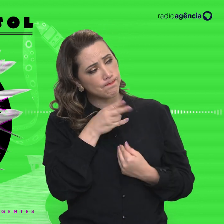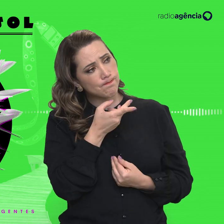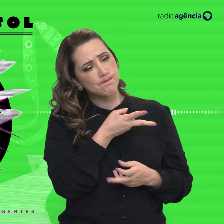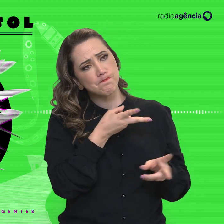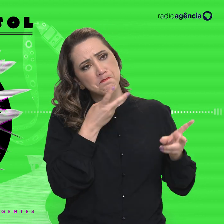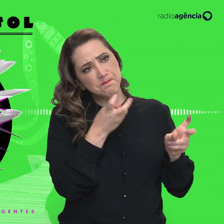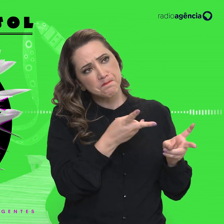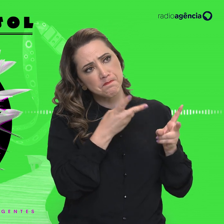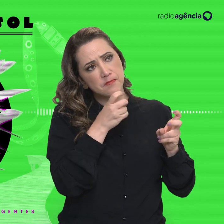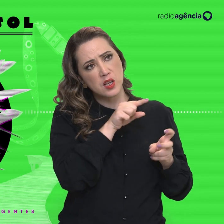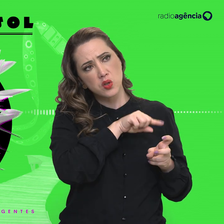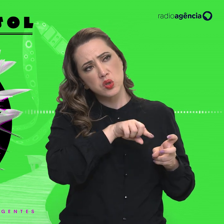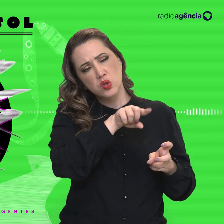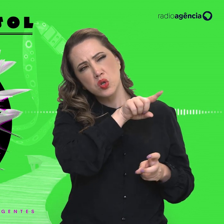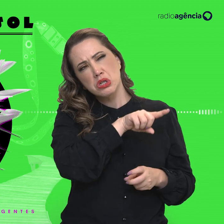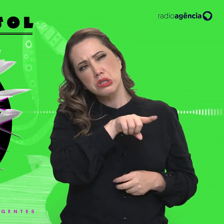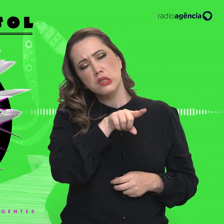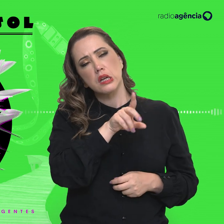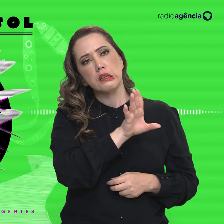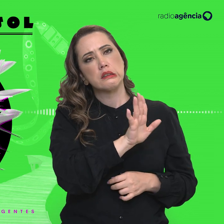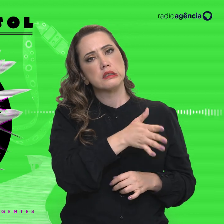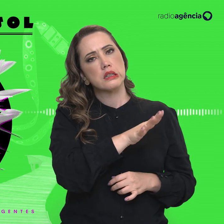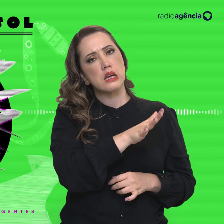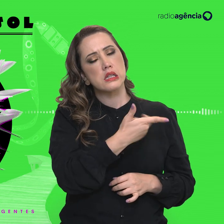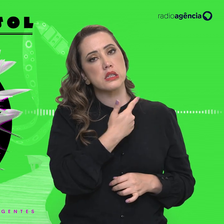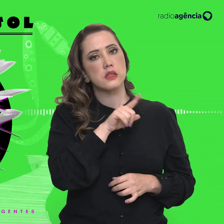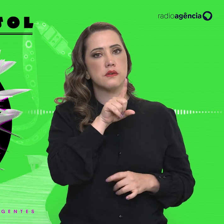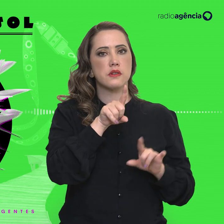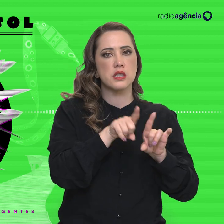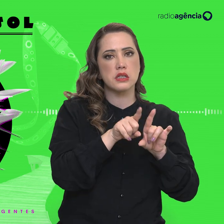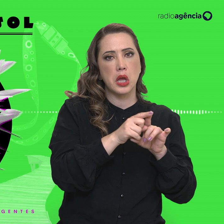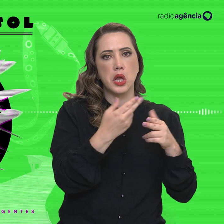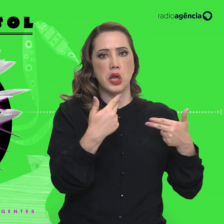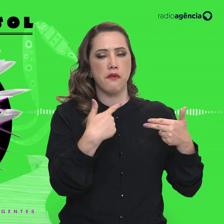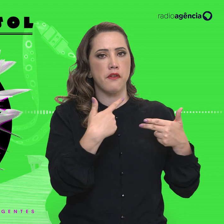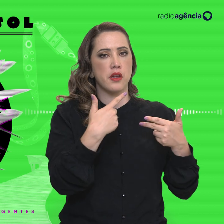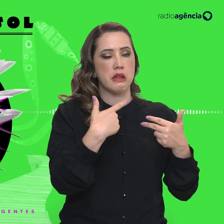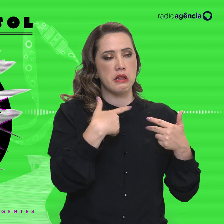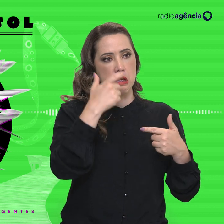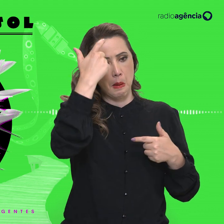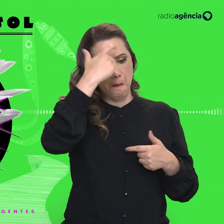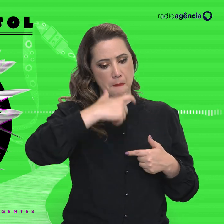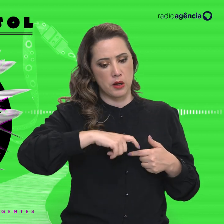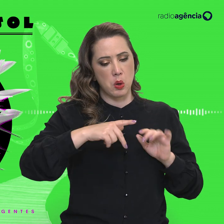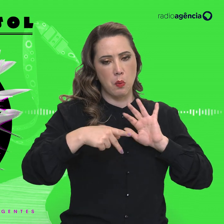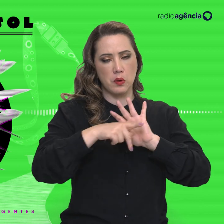deles ser um pouco estereotipada e ter características muito exageradas,